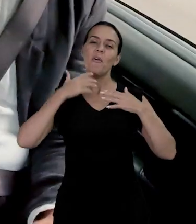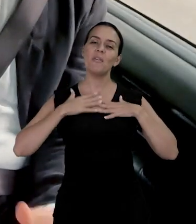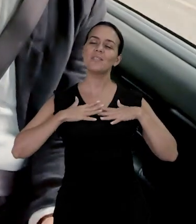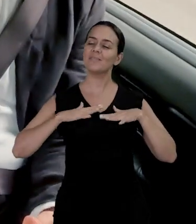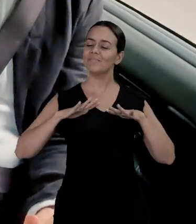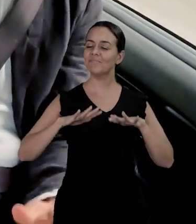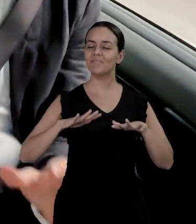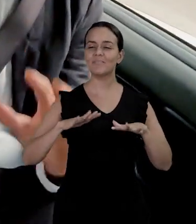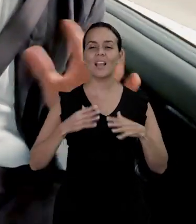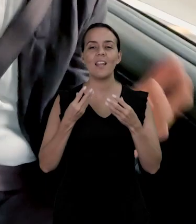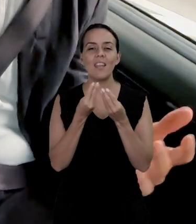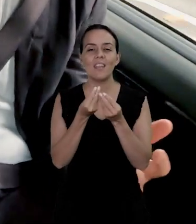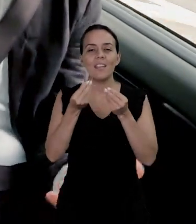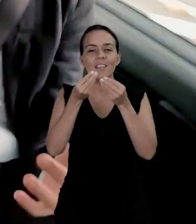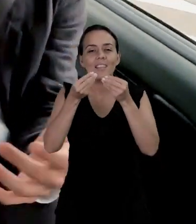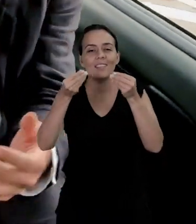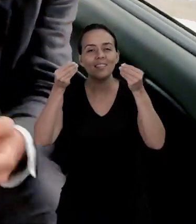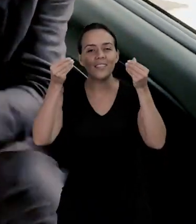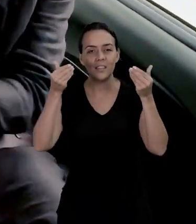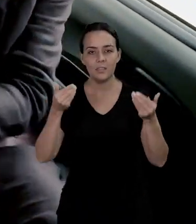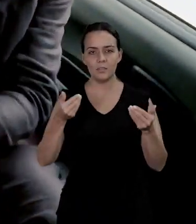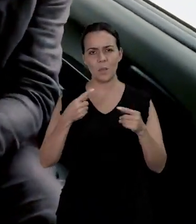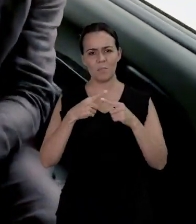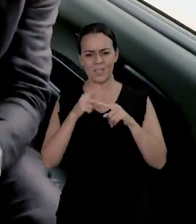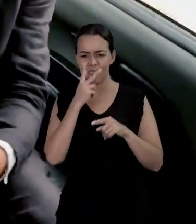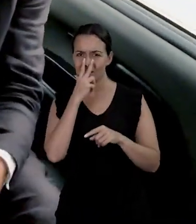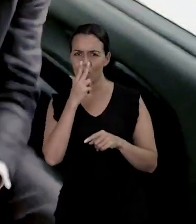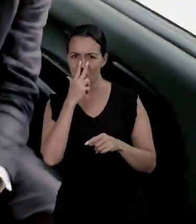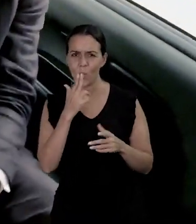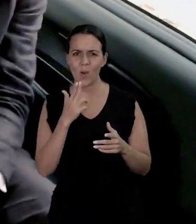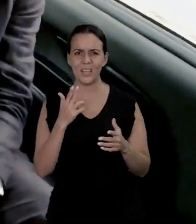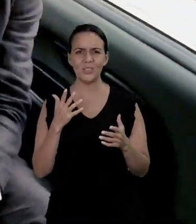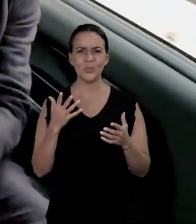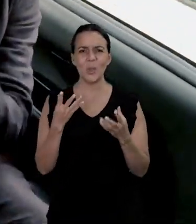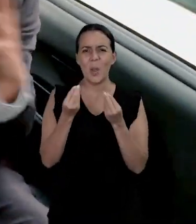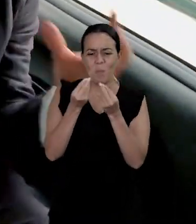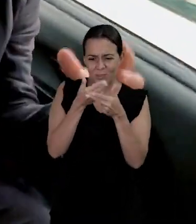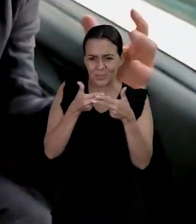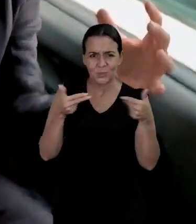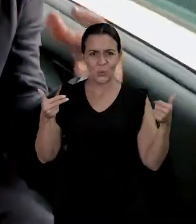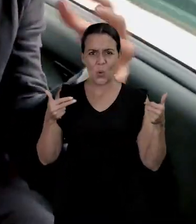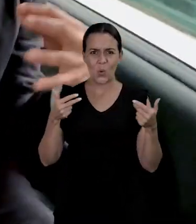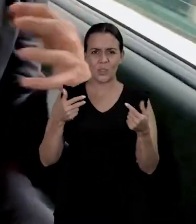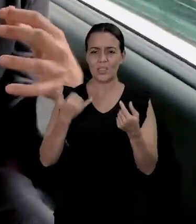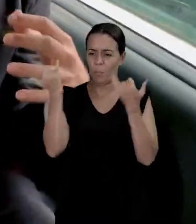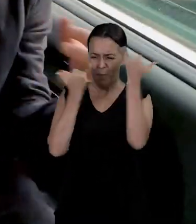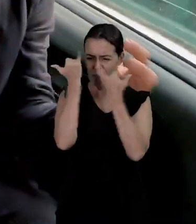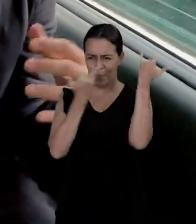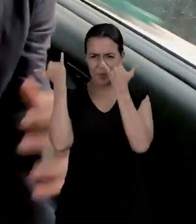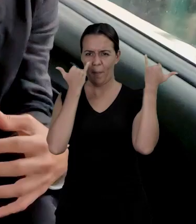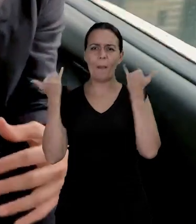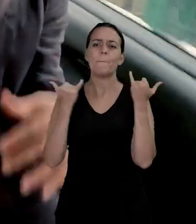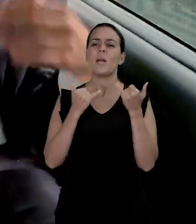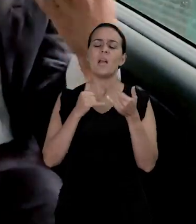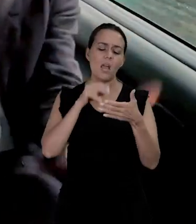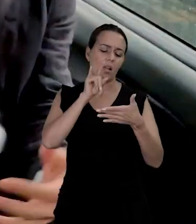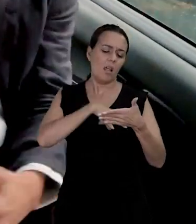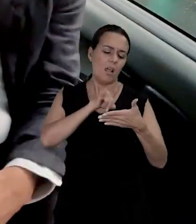Tenho a sensação de que o excesso, e aí não é só na música, não é só na arte, mas o excesso de tudo, o excesso de informação, excesso de notícia,